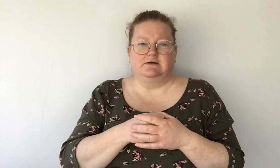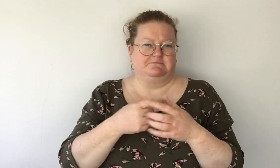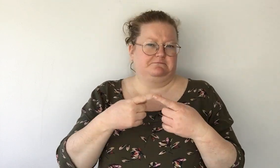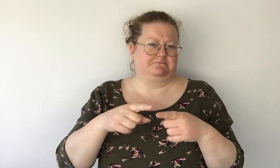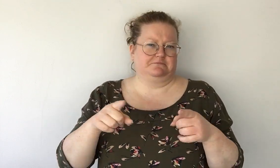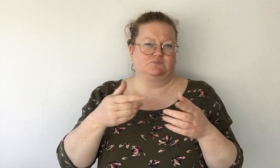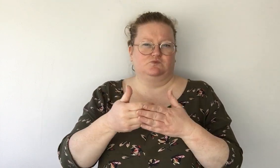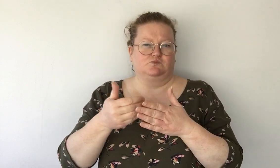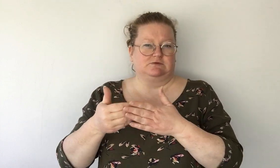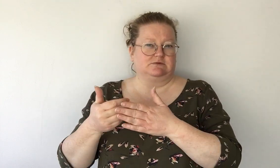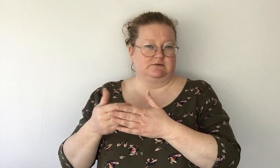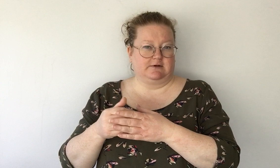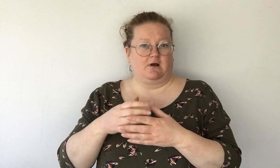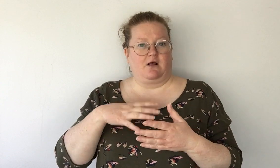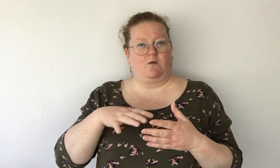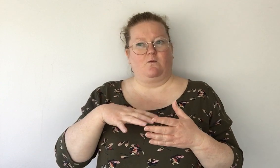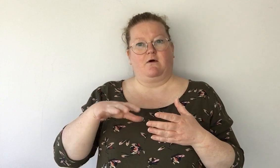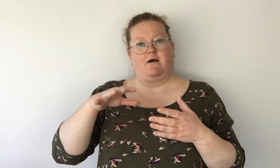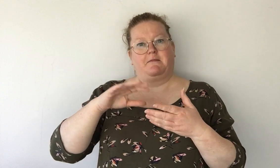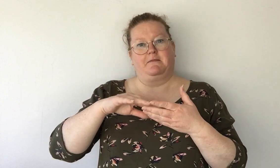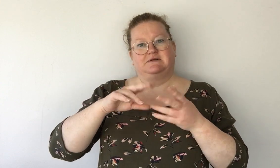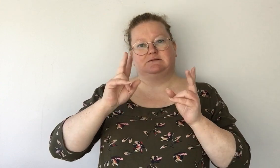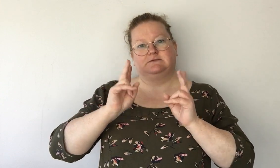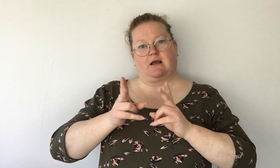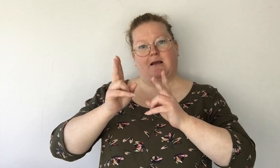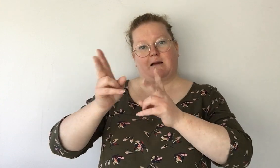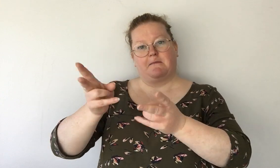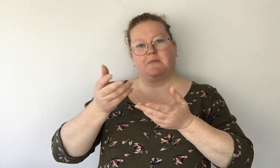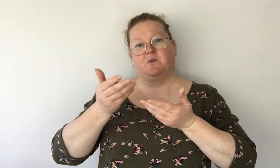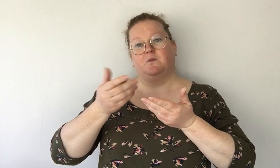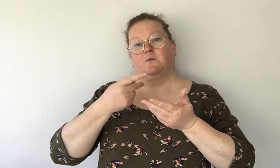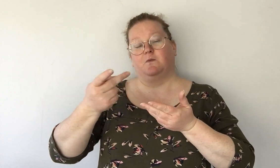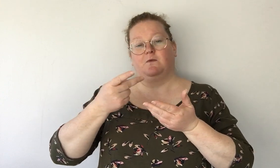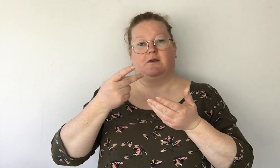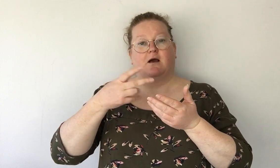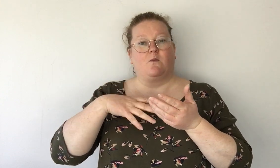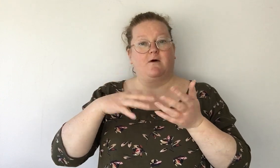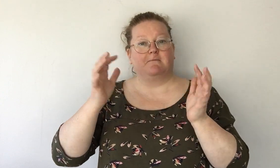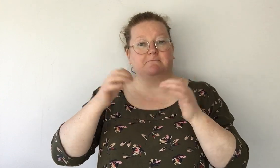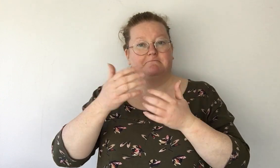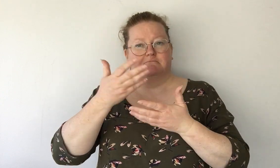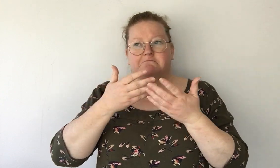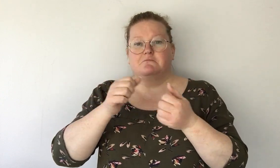He haluavat eri syistä löytää samanhenkistä seuraa.